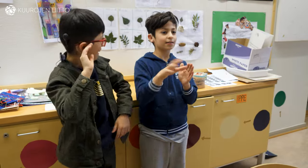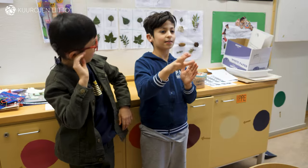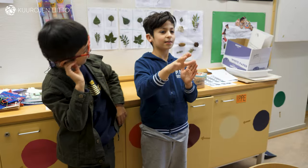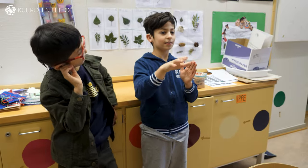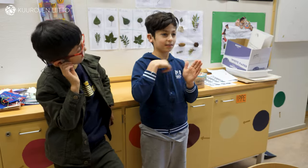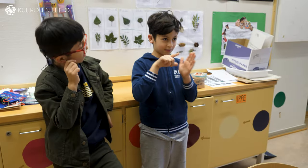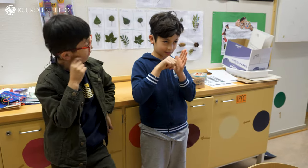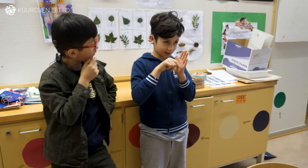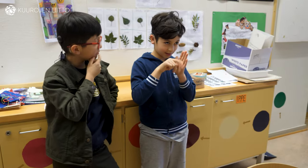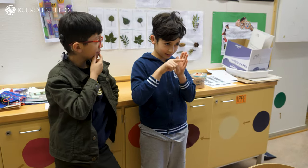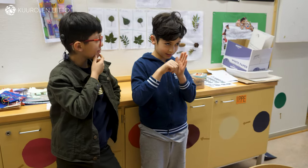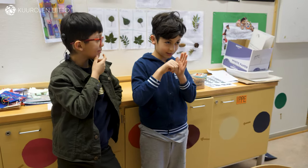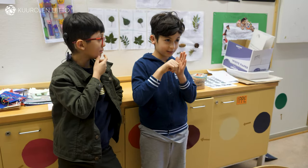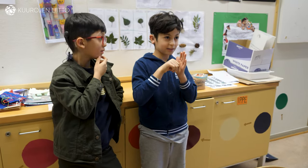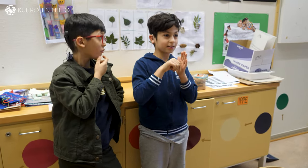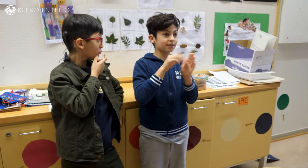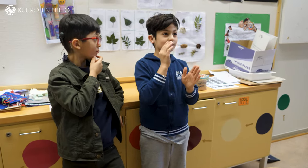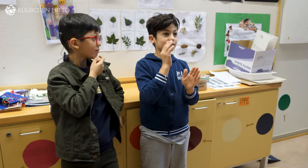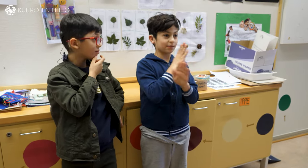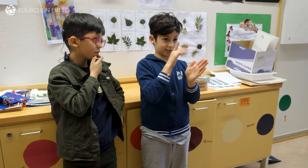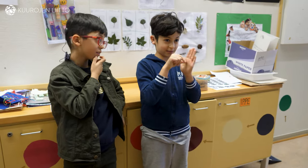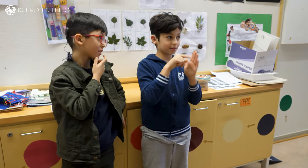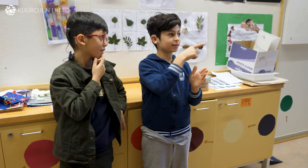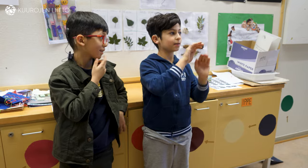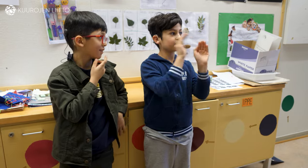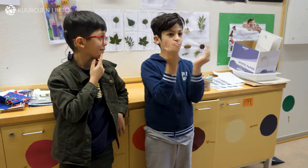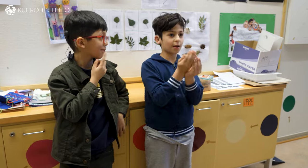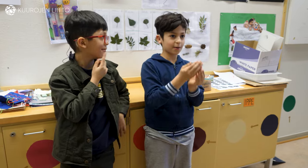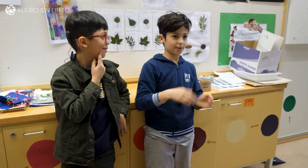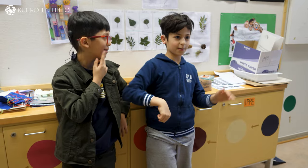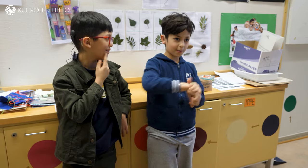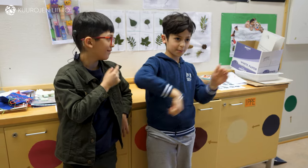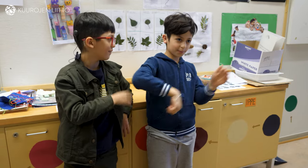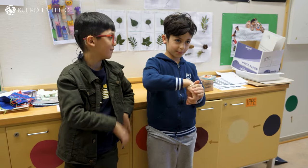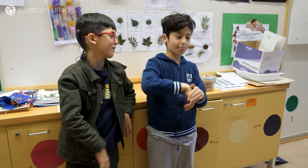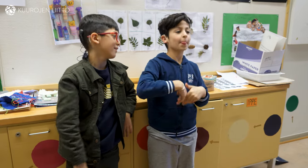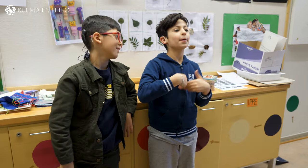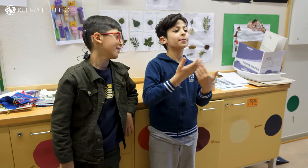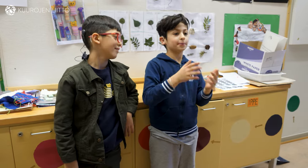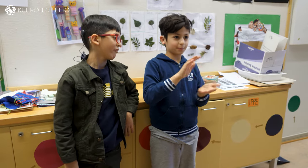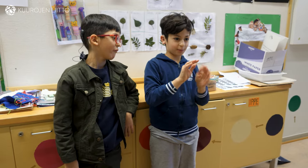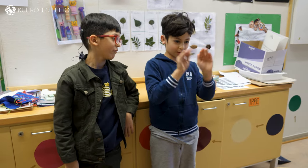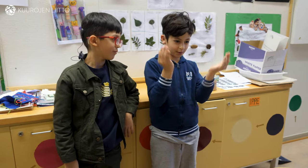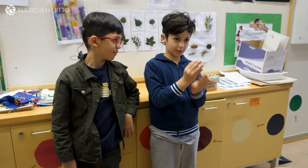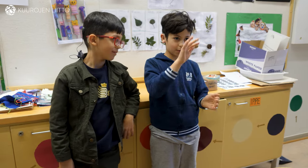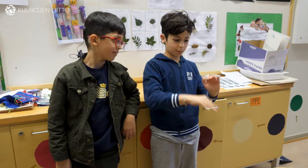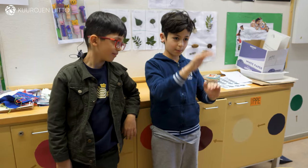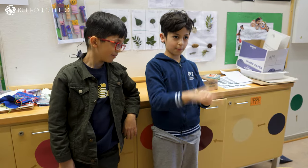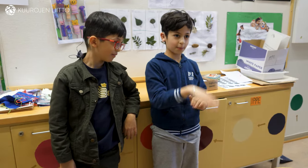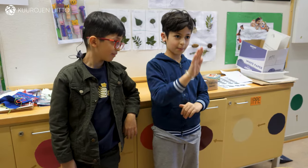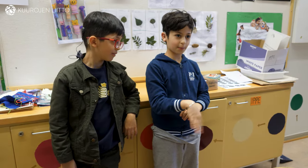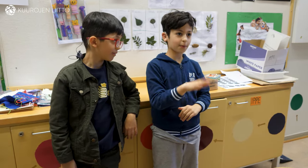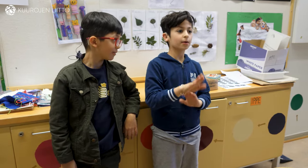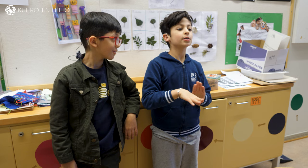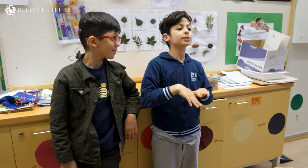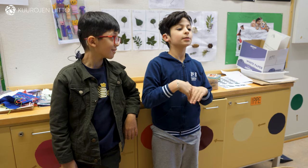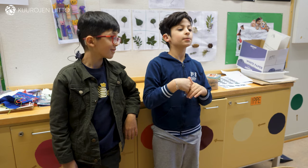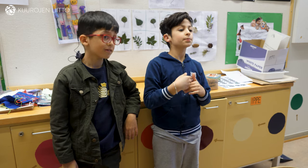Välitunnilla mennään ulos ja pelataan jalkapalloa ja koripalloa.